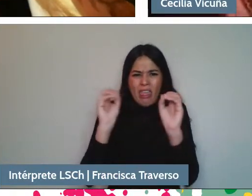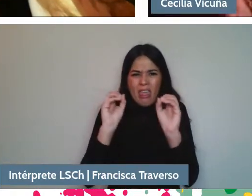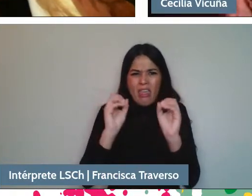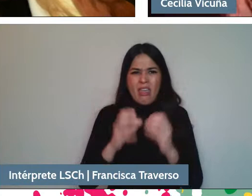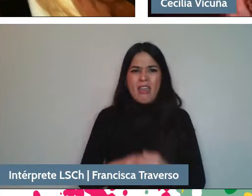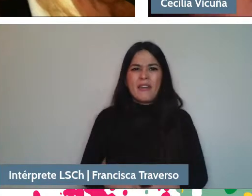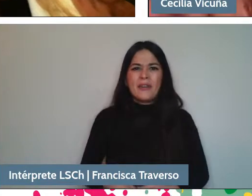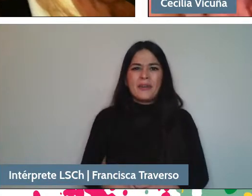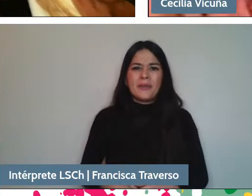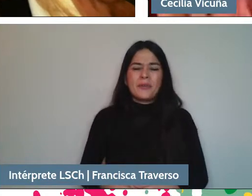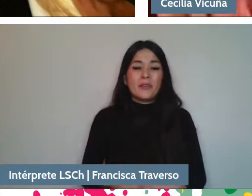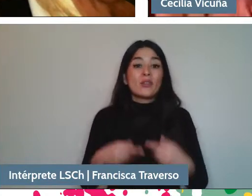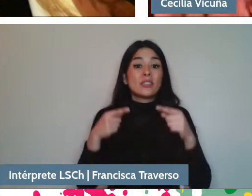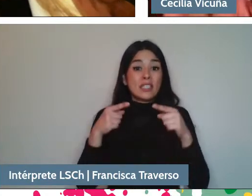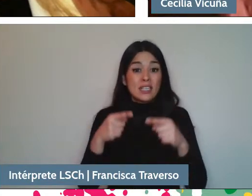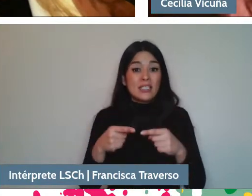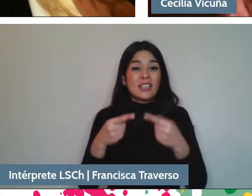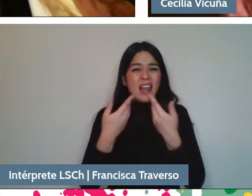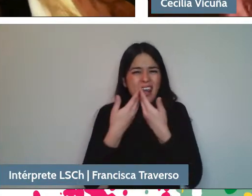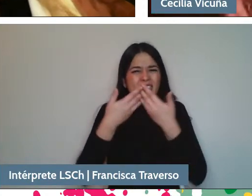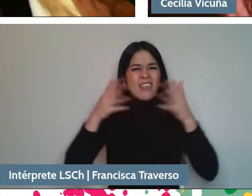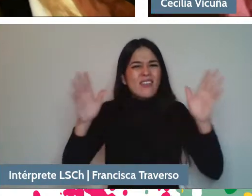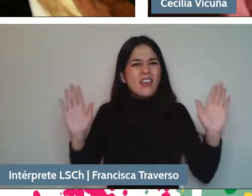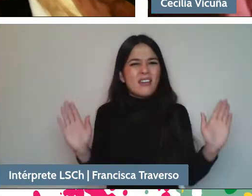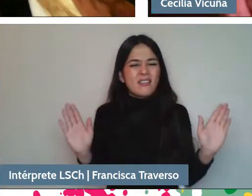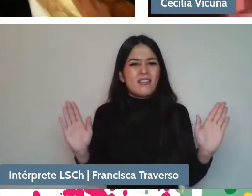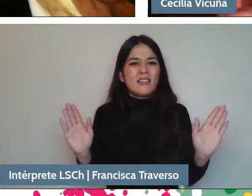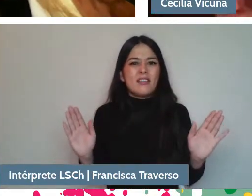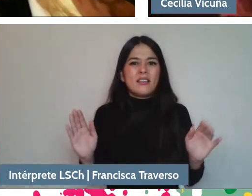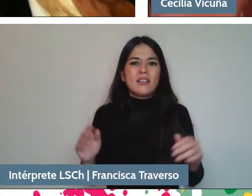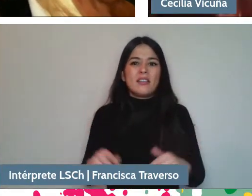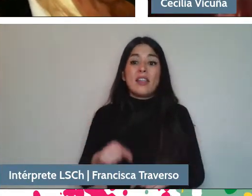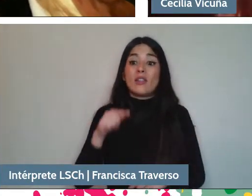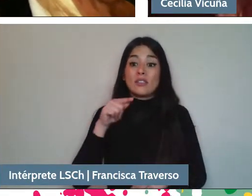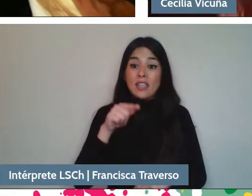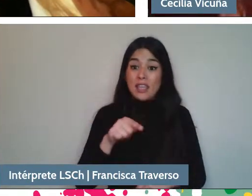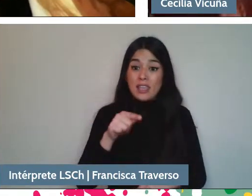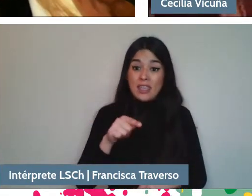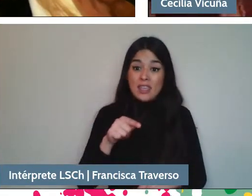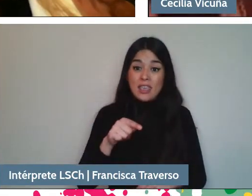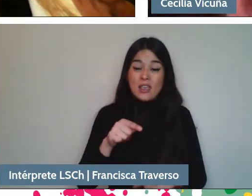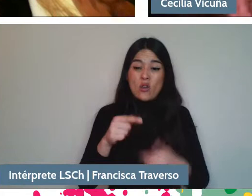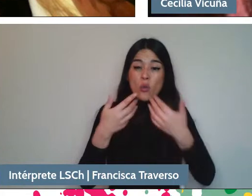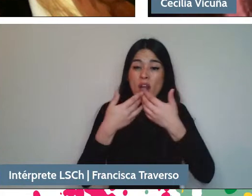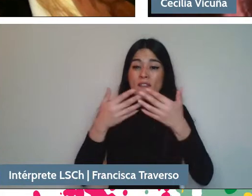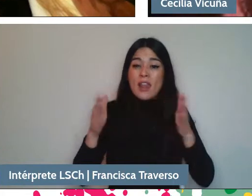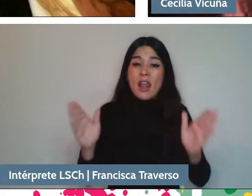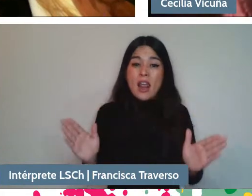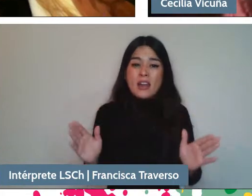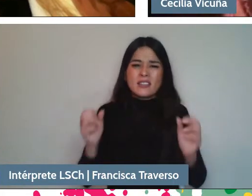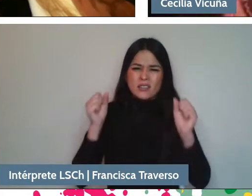Y entonces, esa es la liberación. Y entonces, en ese estado de liberación es posible hacer arte